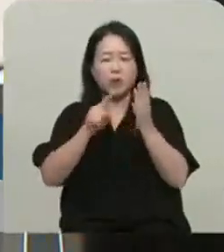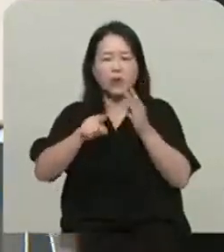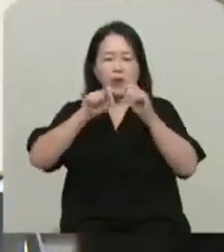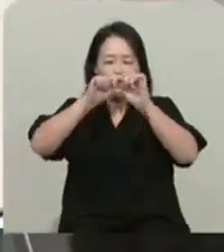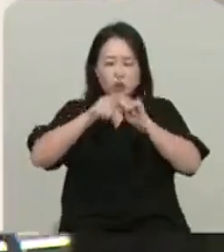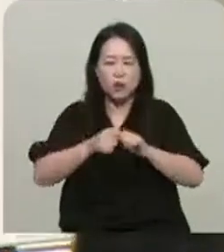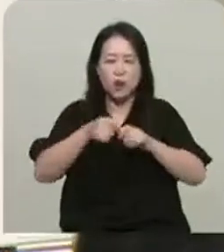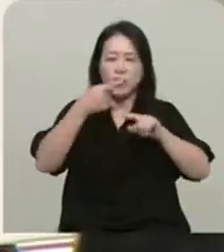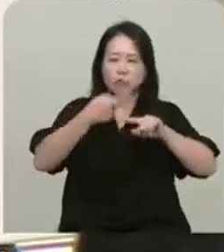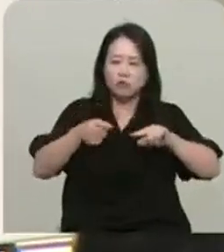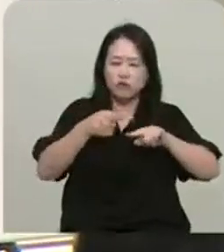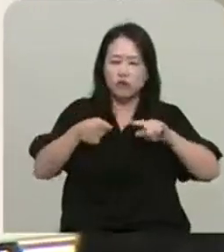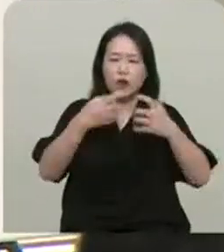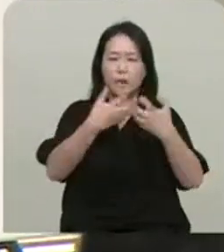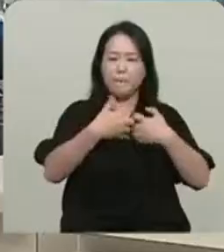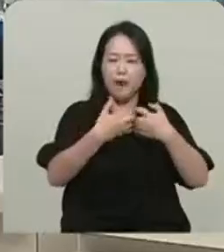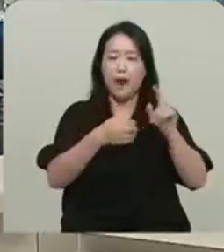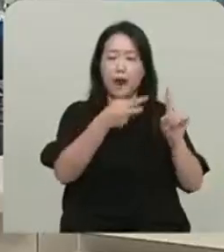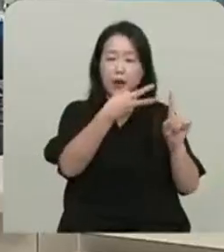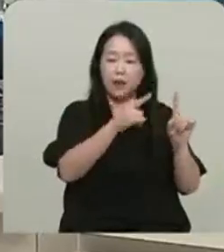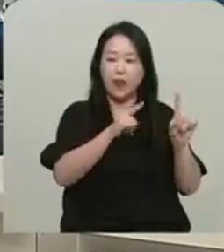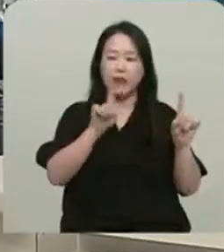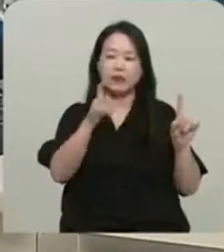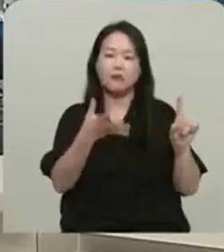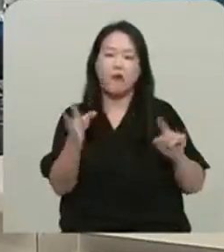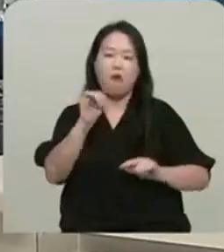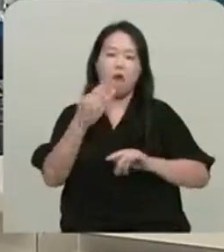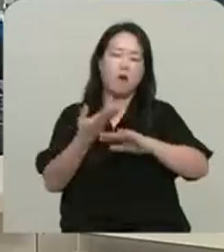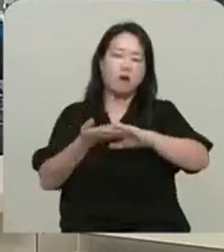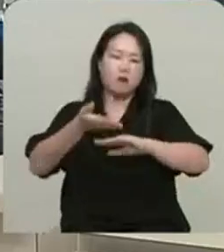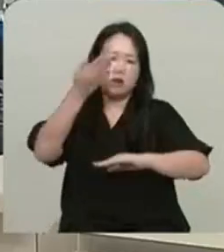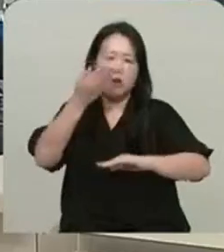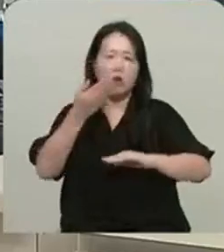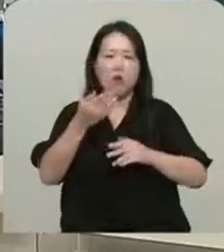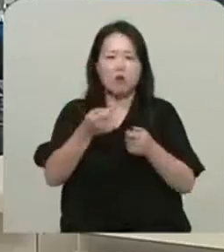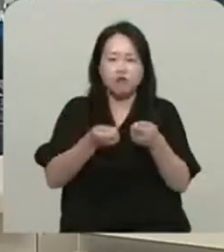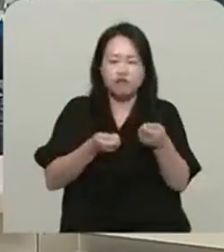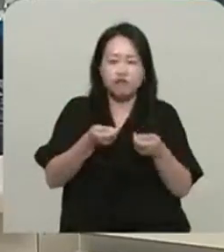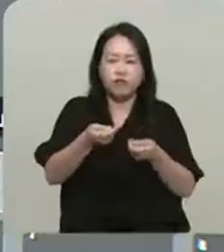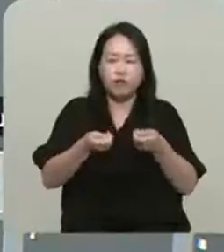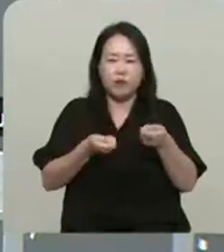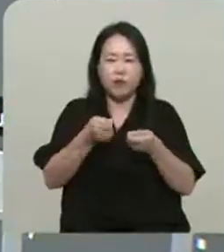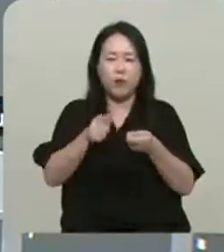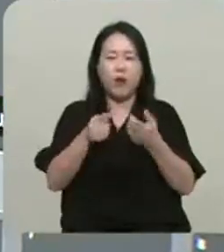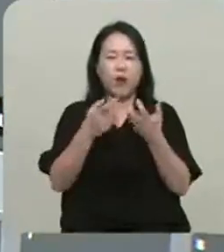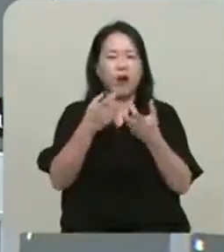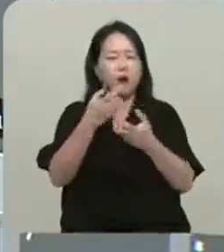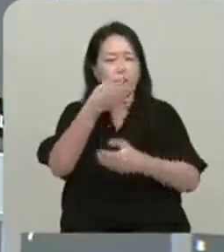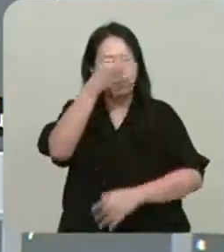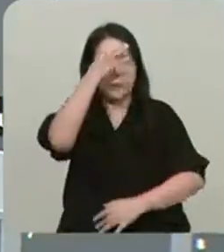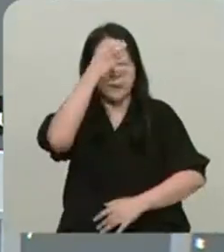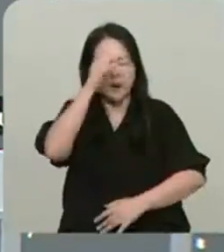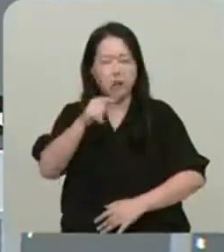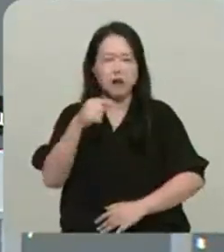한 대에 10억 원이 넘는 데다 작동법 이 까다로워 특별한 교육 과정을 이수한 전문가만 운용할 수 있습니다.